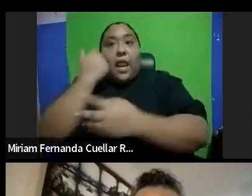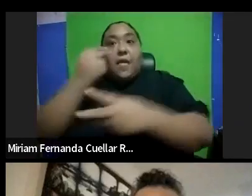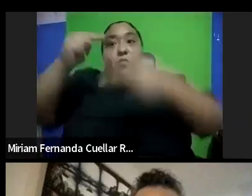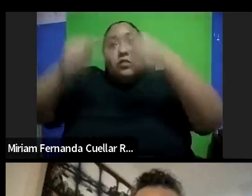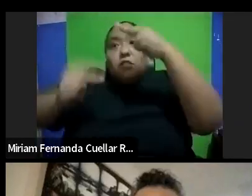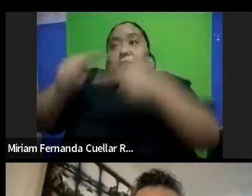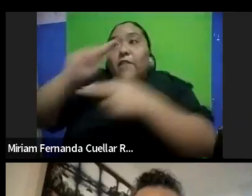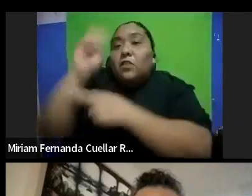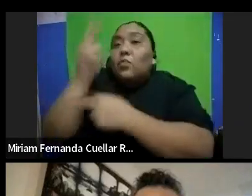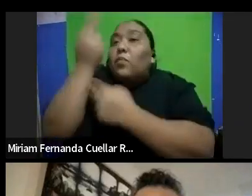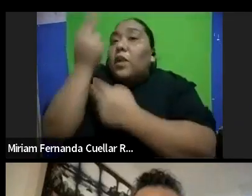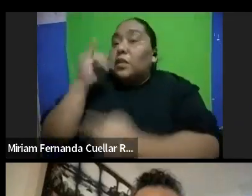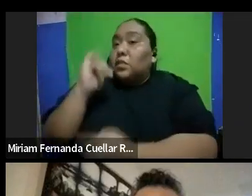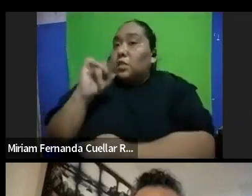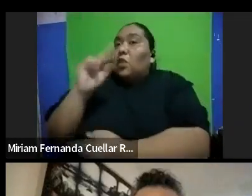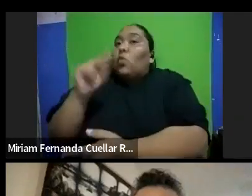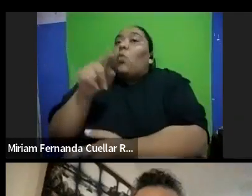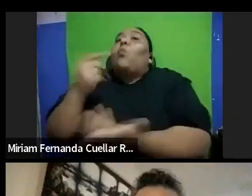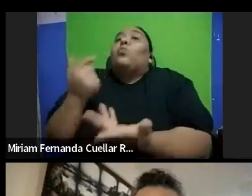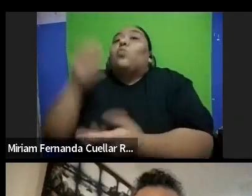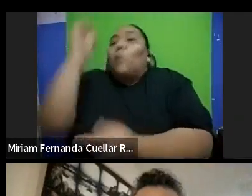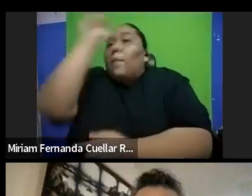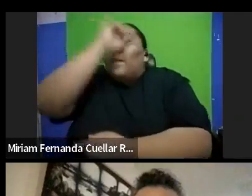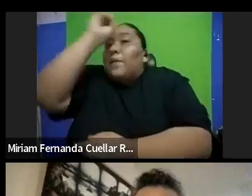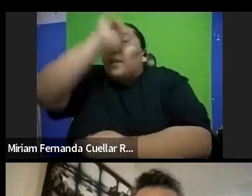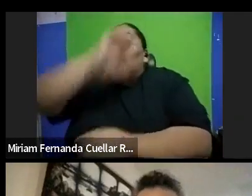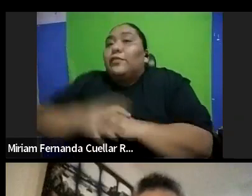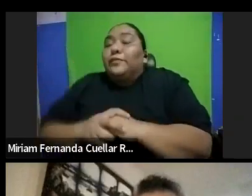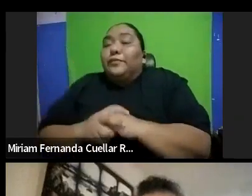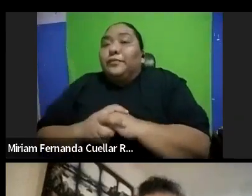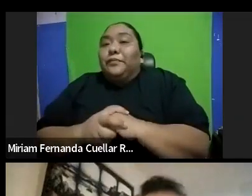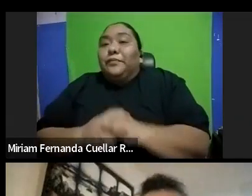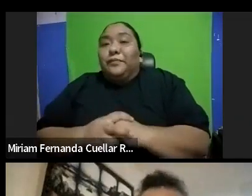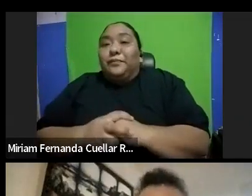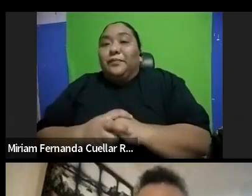que lleguen hasta los niveles los niveles universitarios, ó no queremos eso, ¿Qué opinas